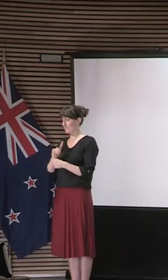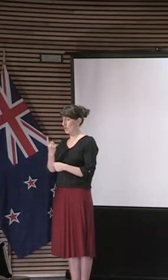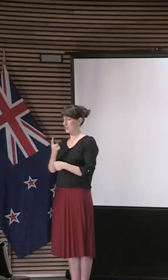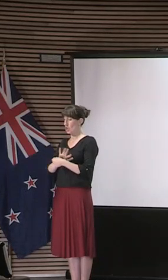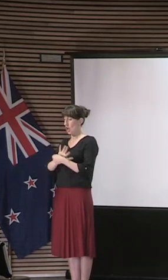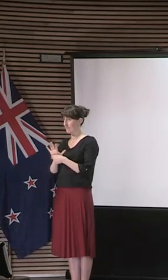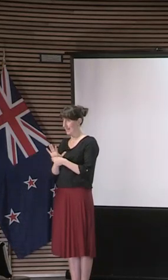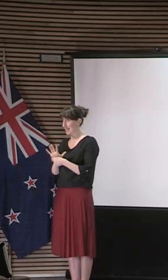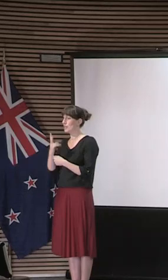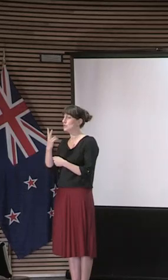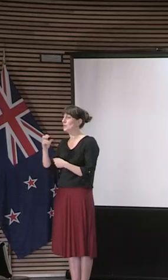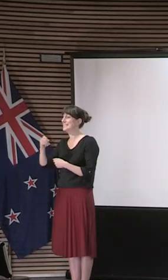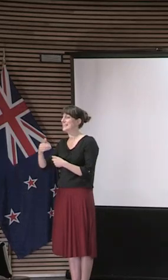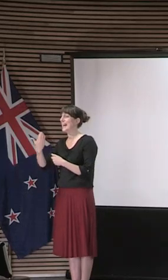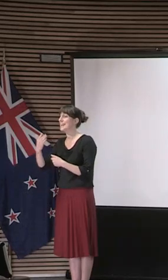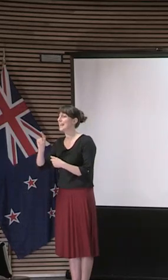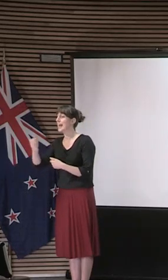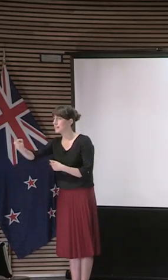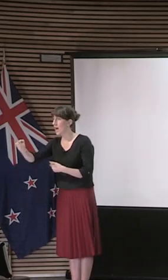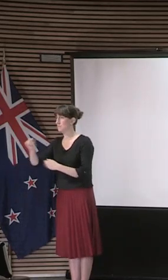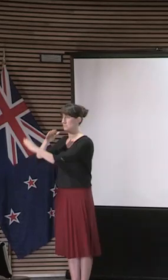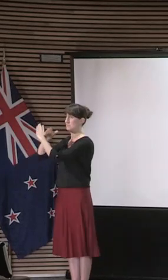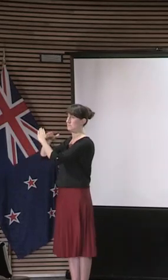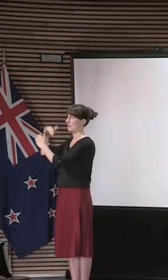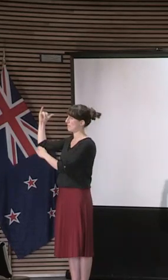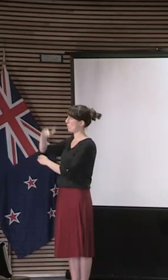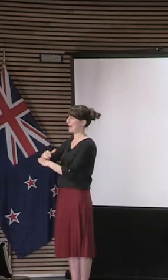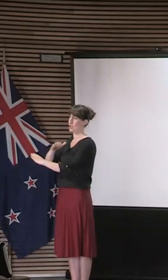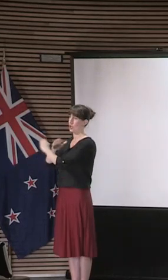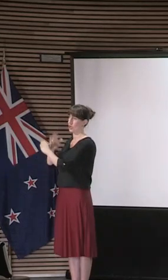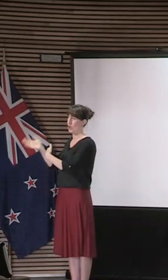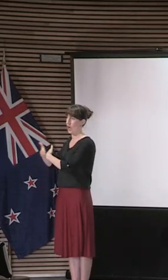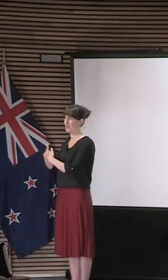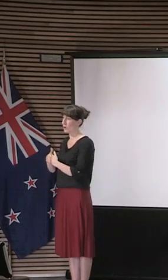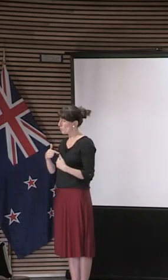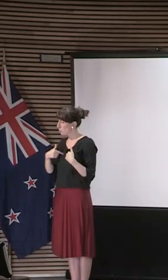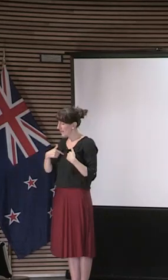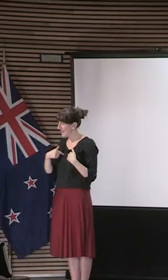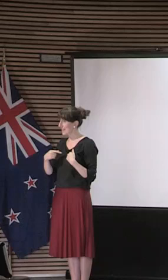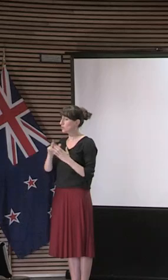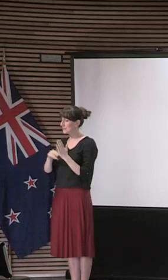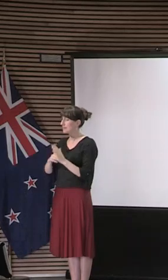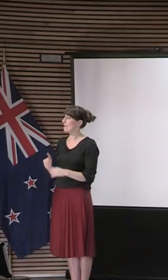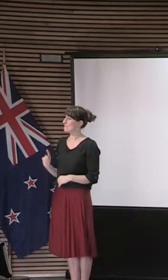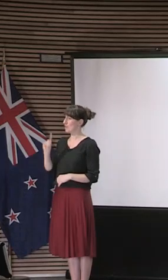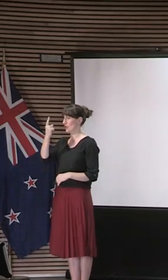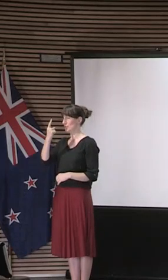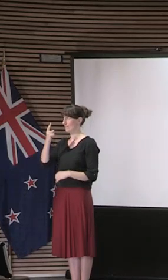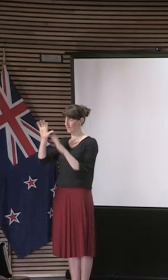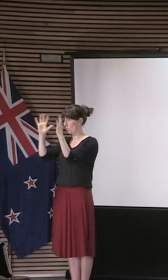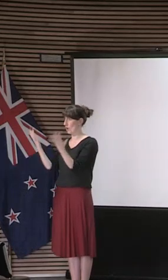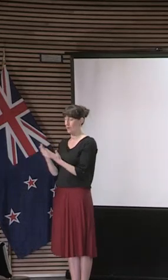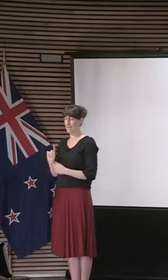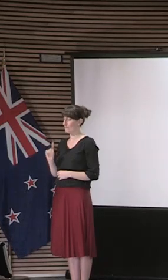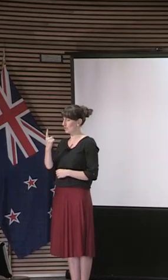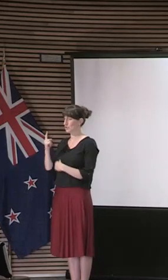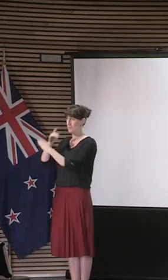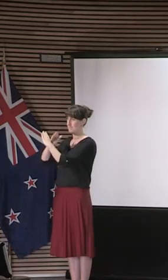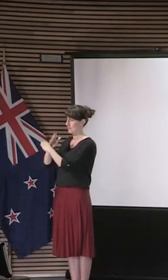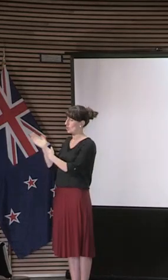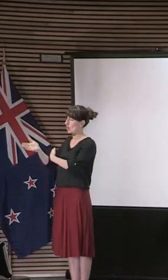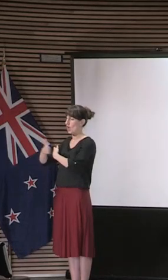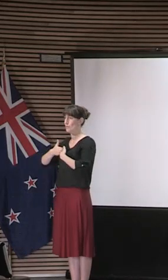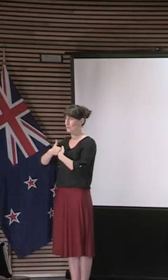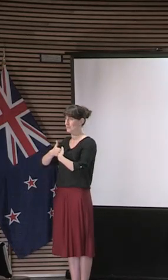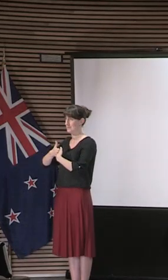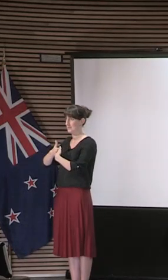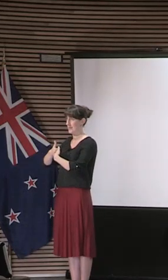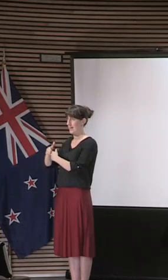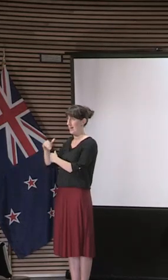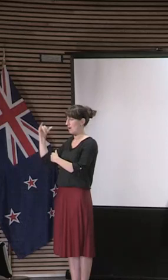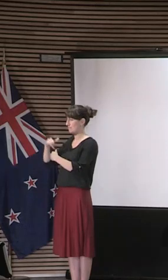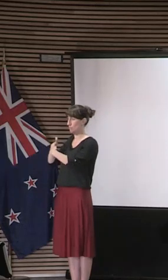taraahia ai, ma te mahara ki nga